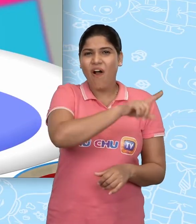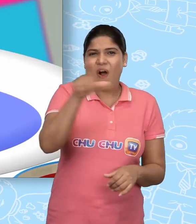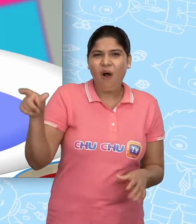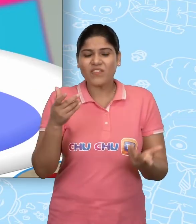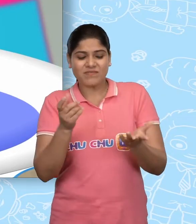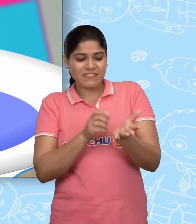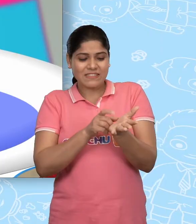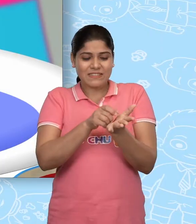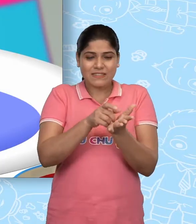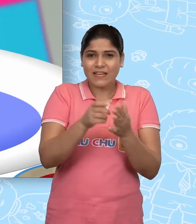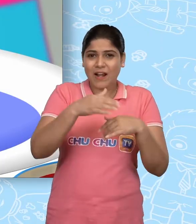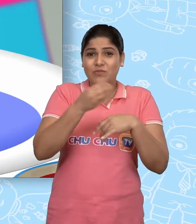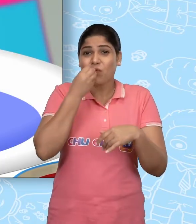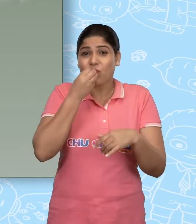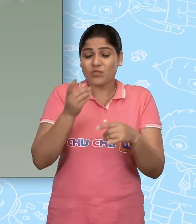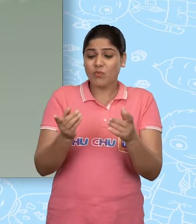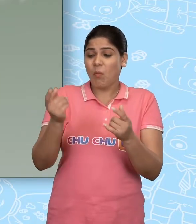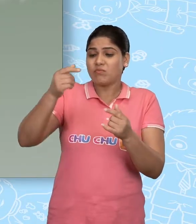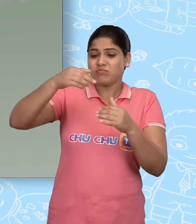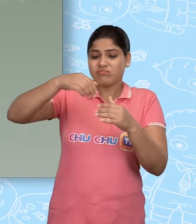सारे कीटाणु Chiku के खानें पर आ गए